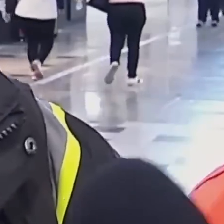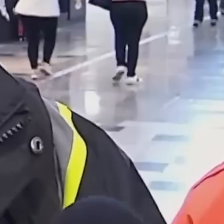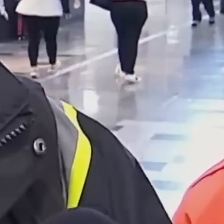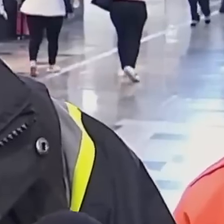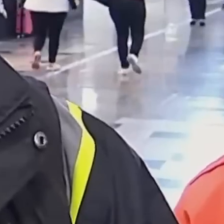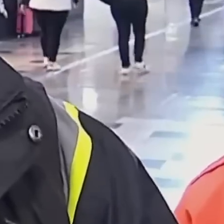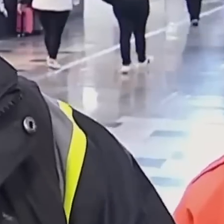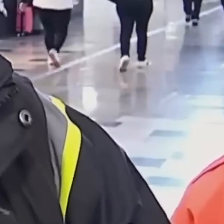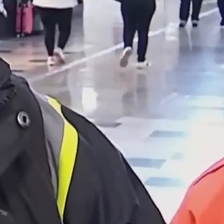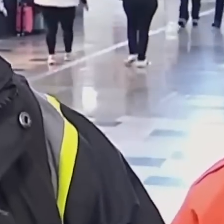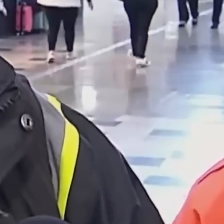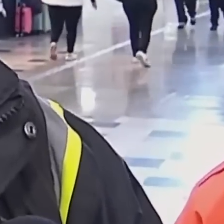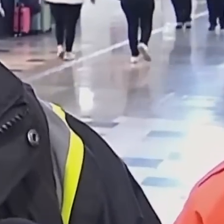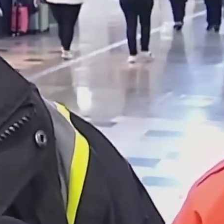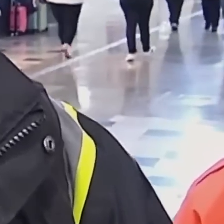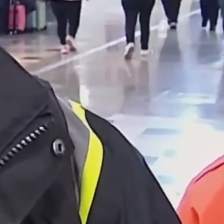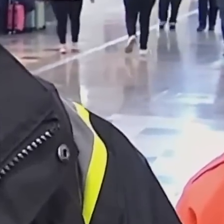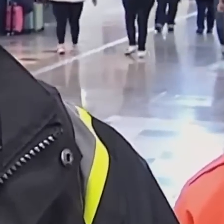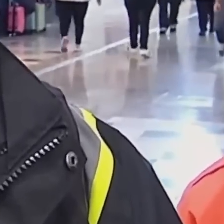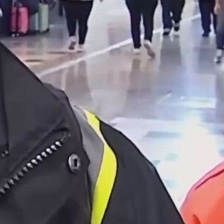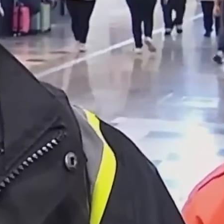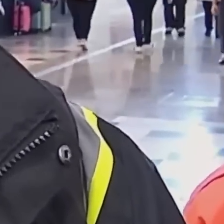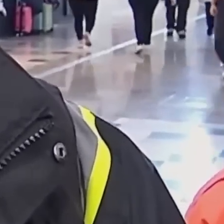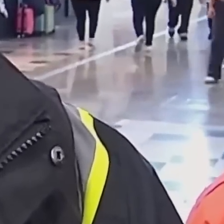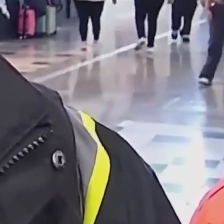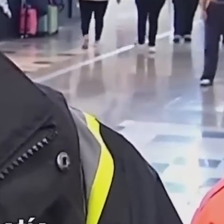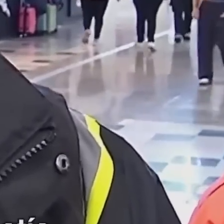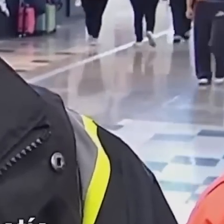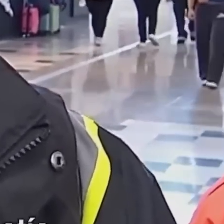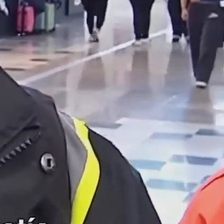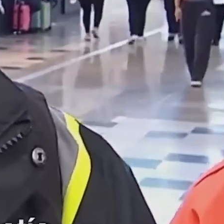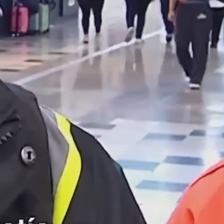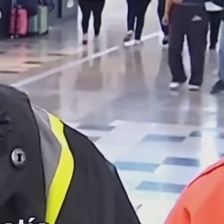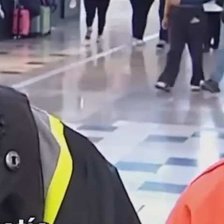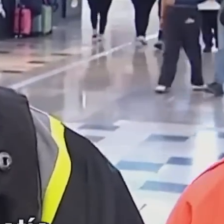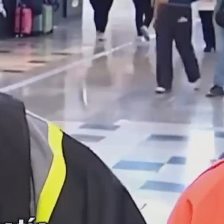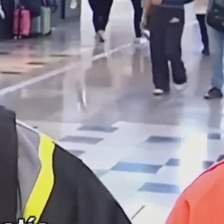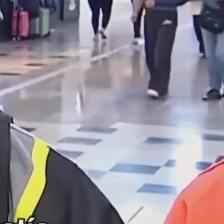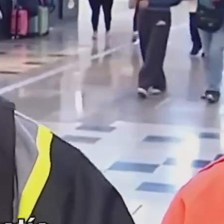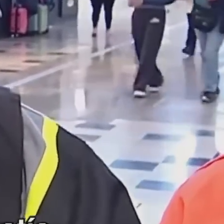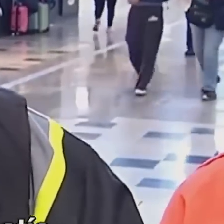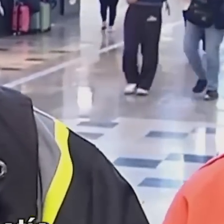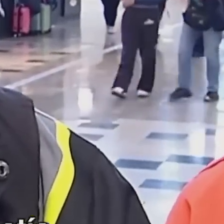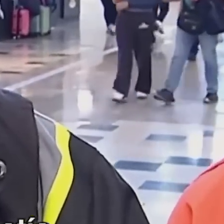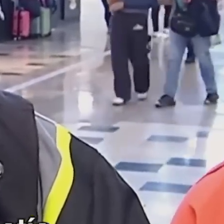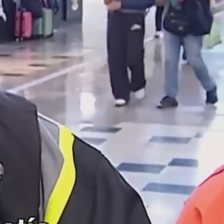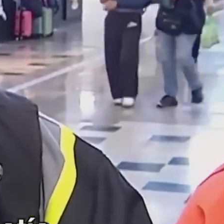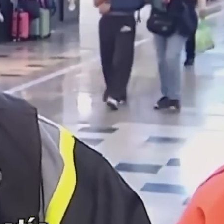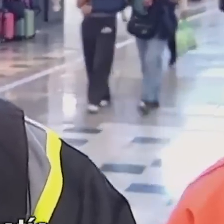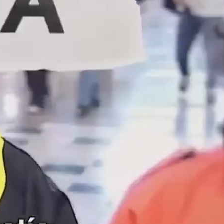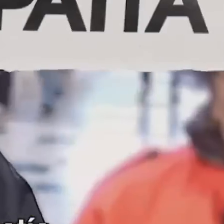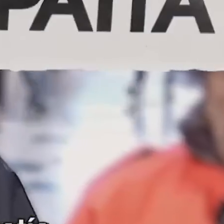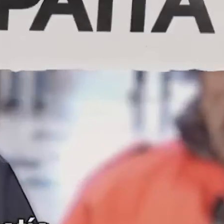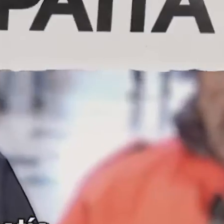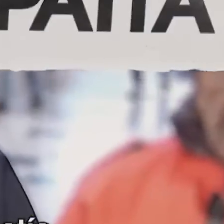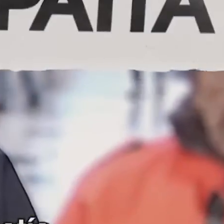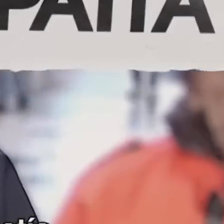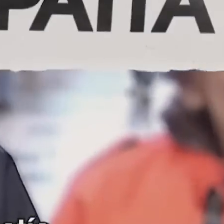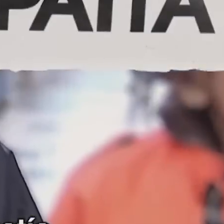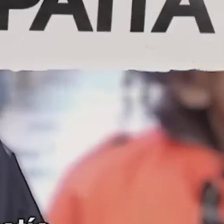Llegamos y nos sumamos al gran esfuerzo que genera ese gran motor que se llama amor y que se llama